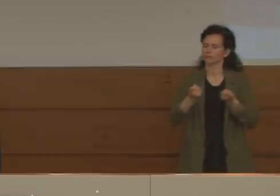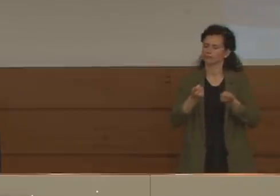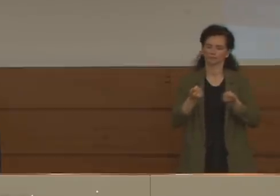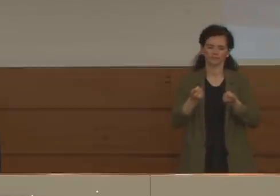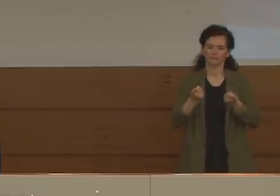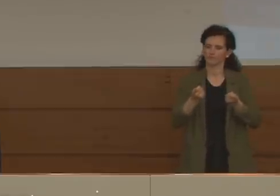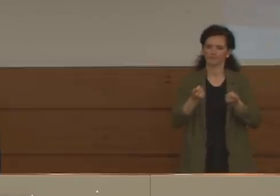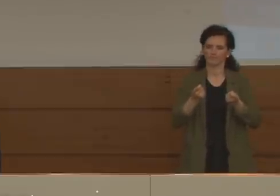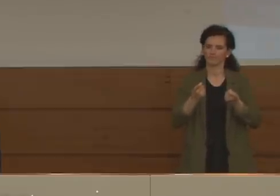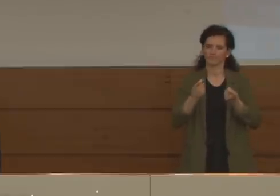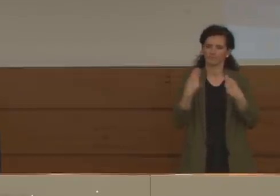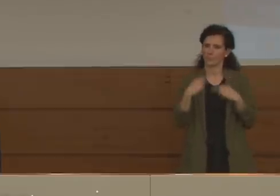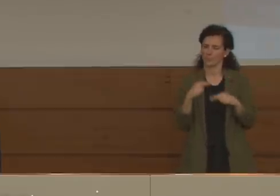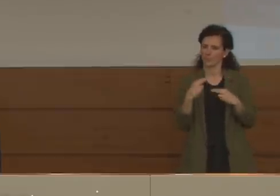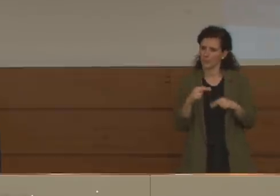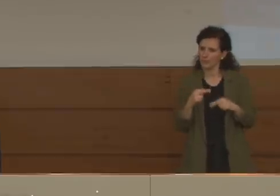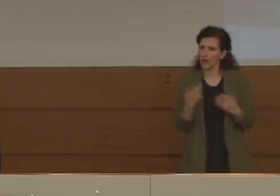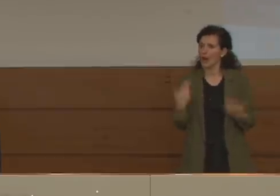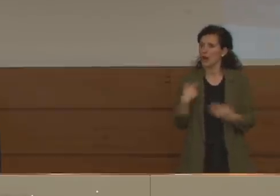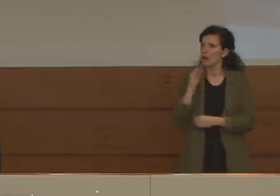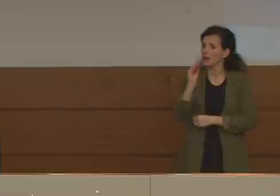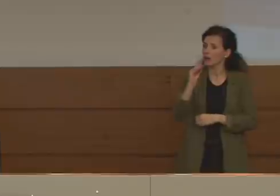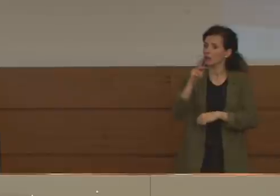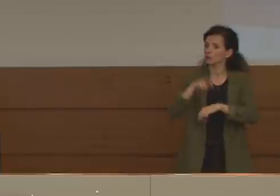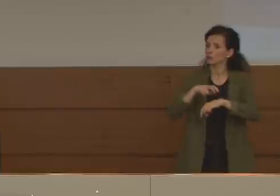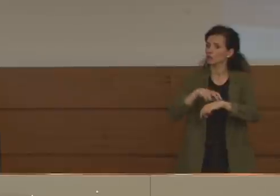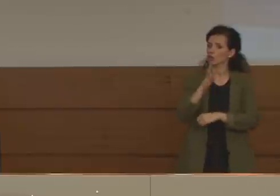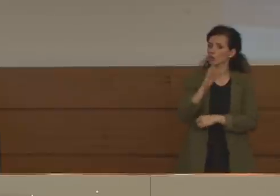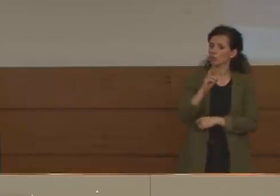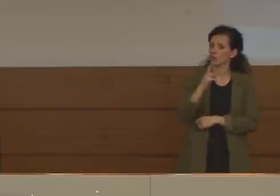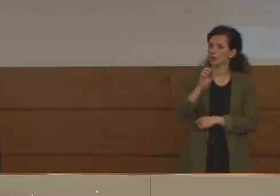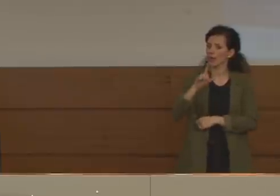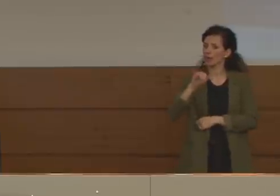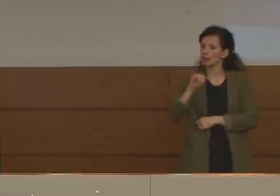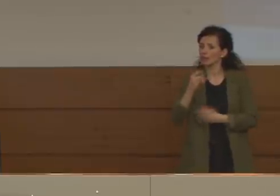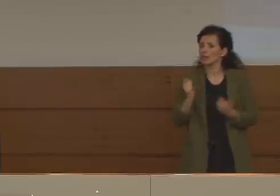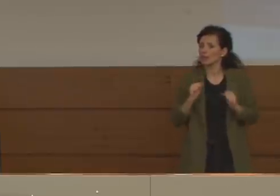chiedervi e, soprattutto Borrelli, non so che cosa possiamo dire? Cosa possiamo